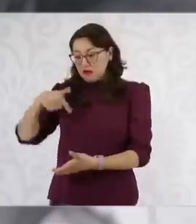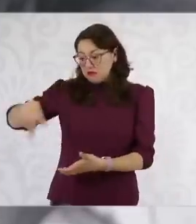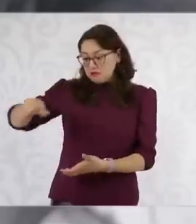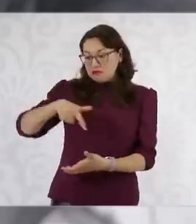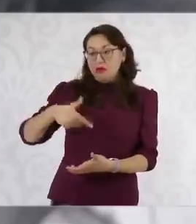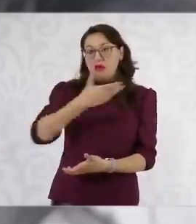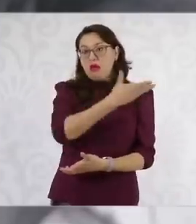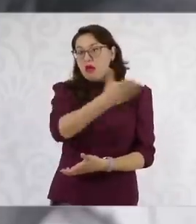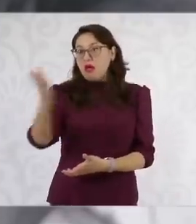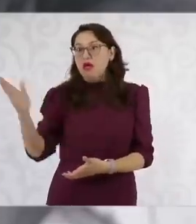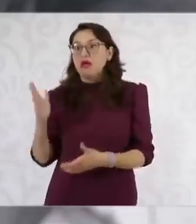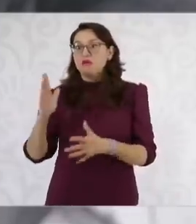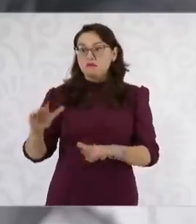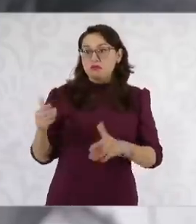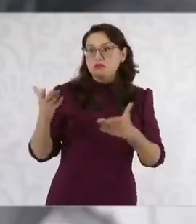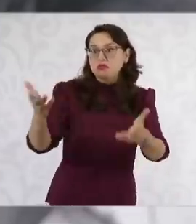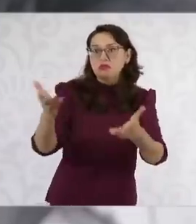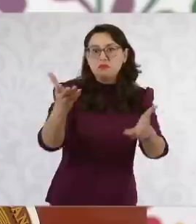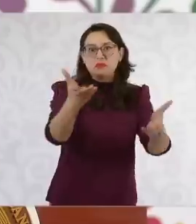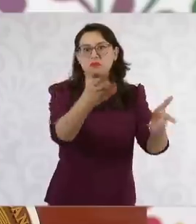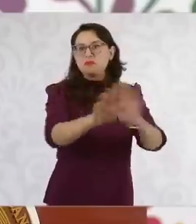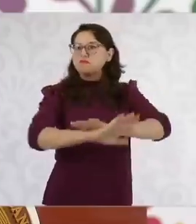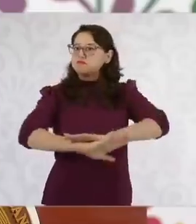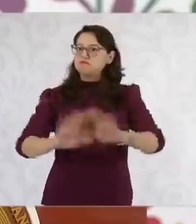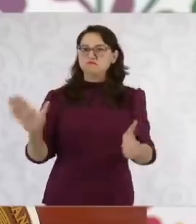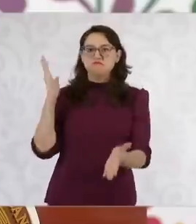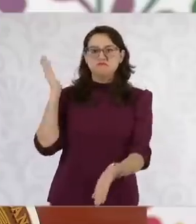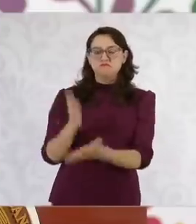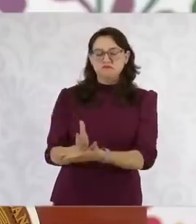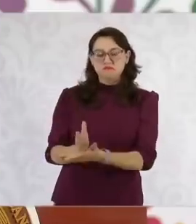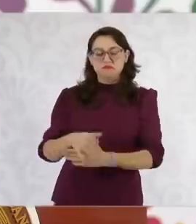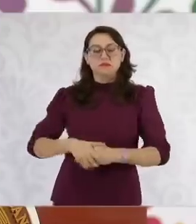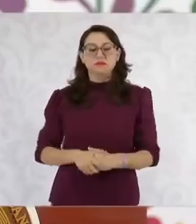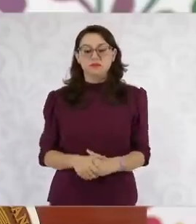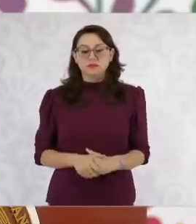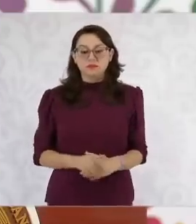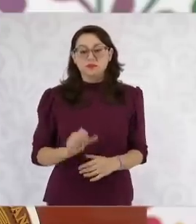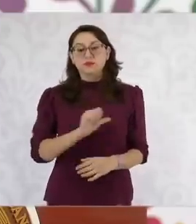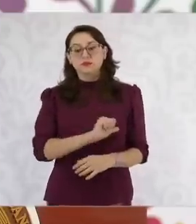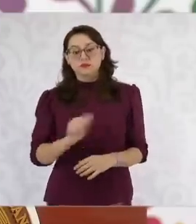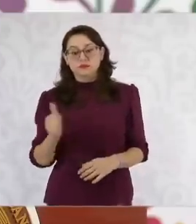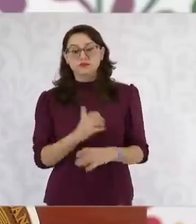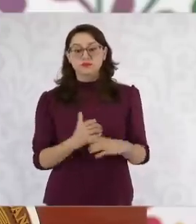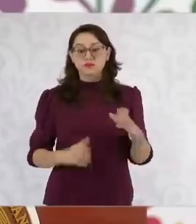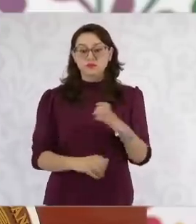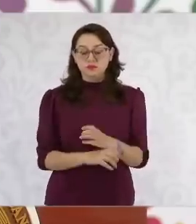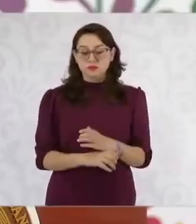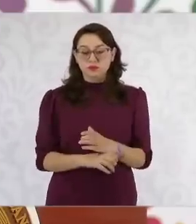la vida de familias o de jóvenes por otra parte en el marco de los esfuerzos coordinados para